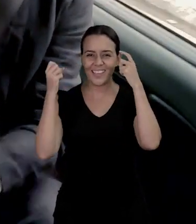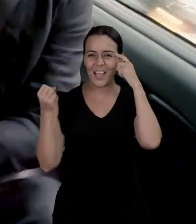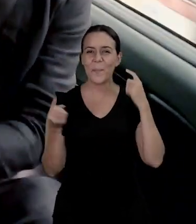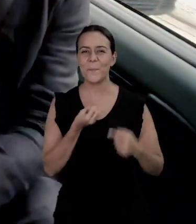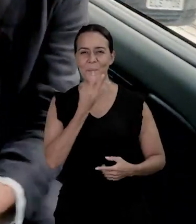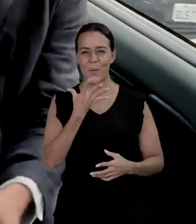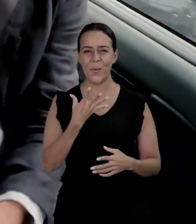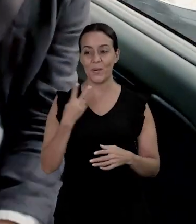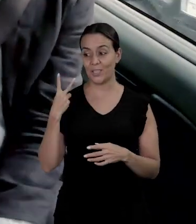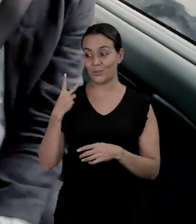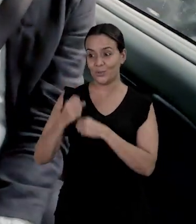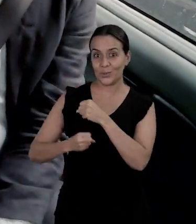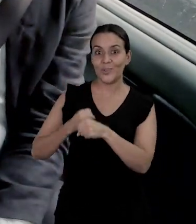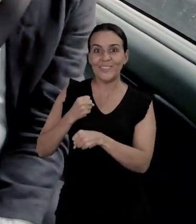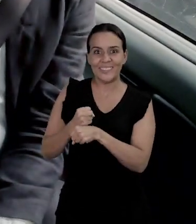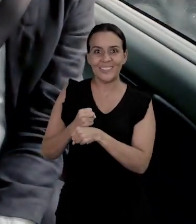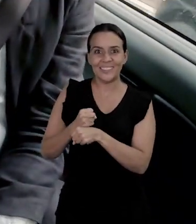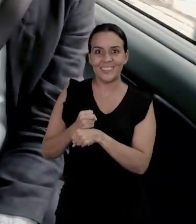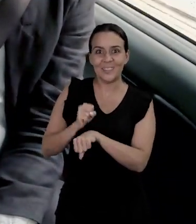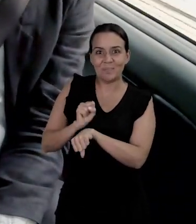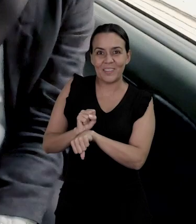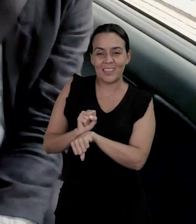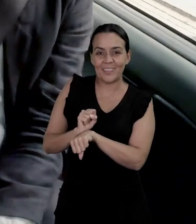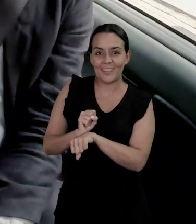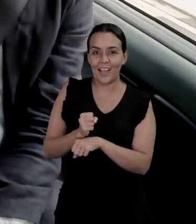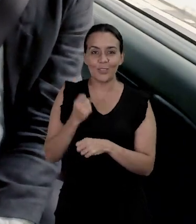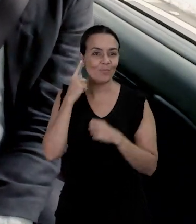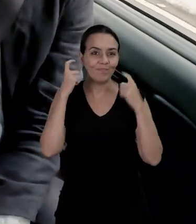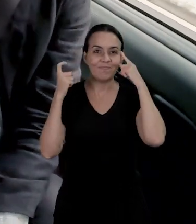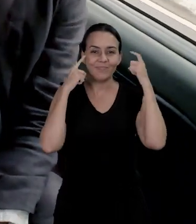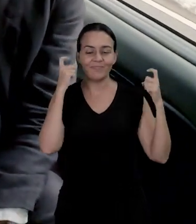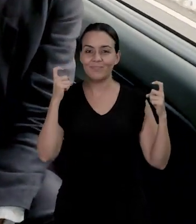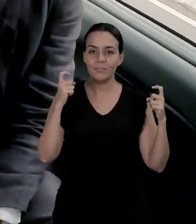Eu estava com esse otimismo. É. E agora eu noto... A distopia é muito bom para a arte.